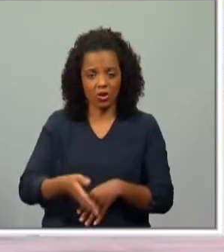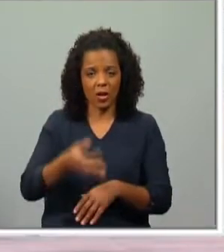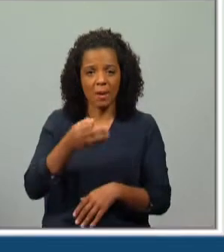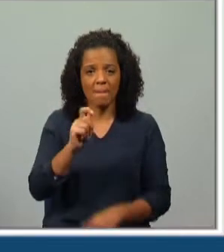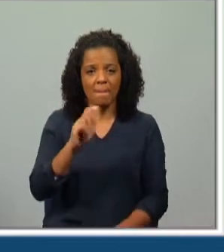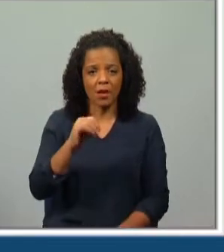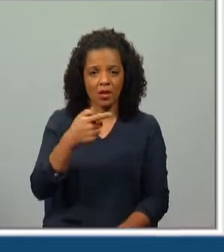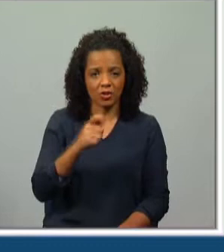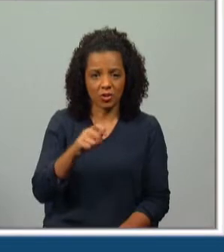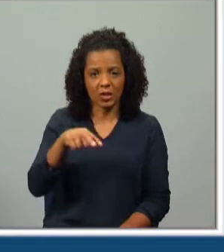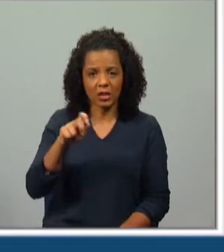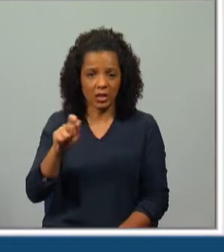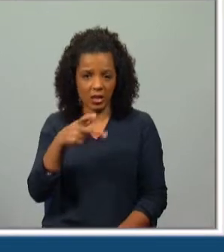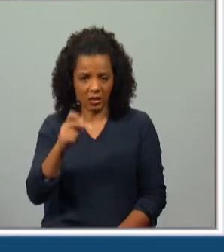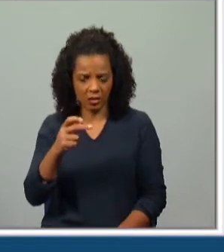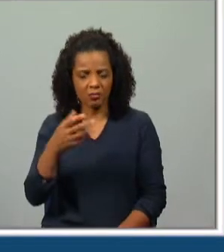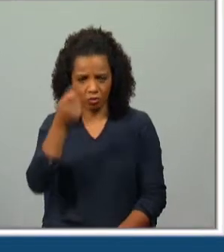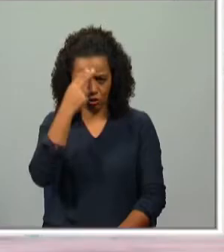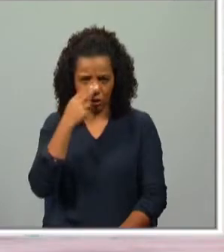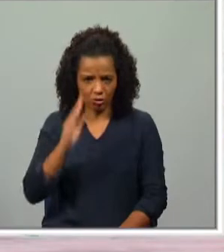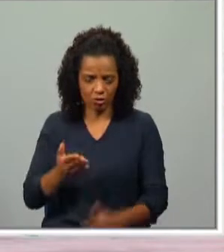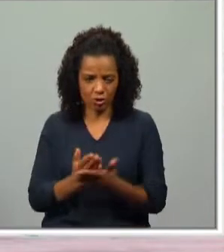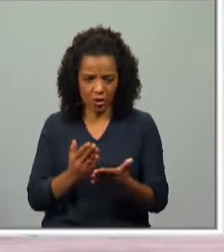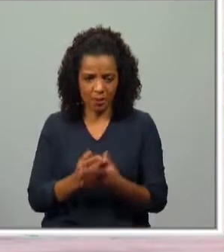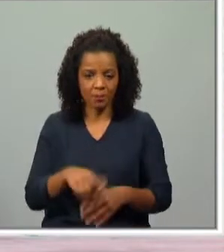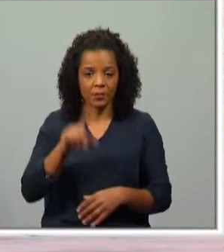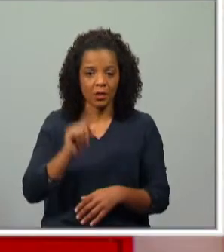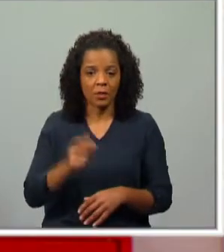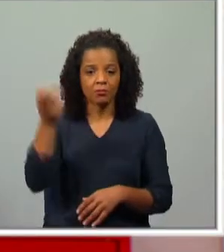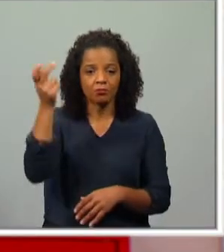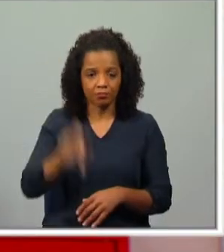fim a maré negra em concreto aquilo que acontece sempre que é derramado petróleo 在混凝土中結束浮油什麼每當漏油時就會發生